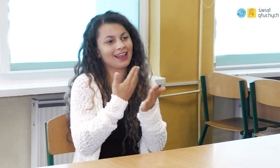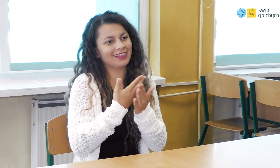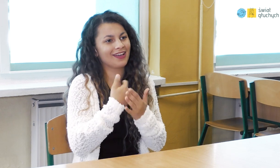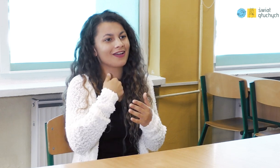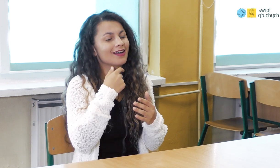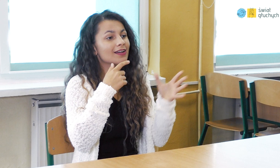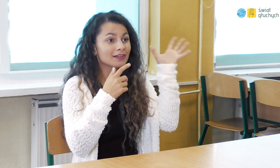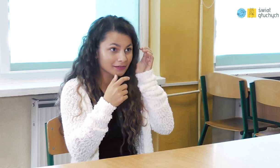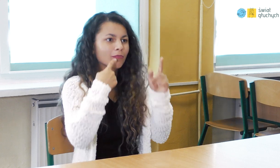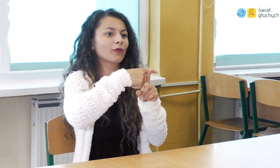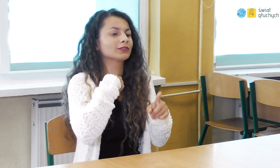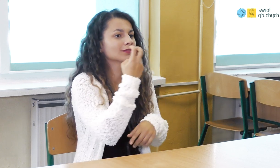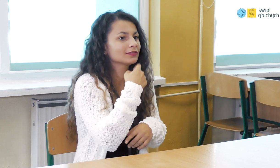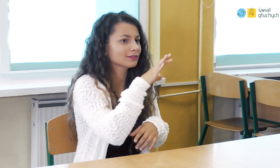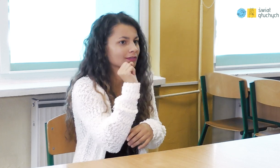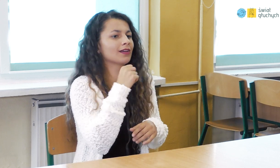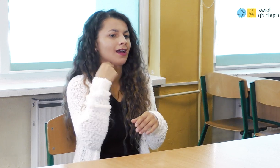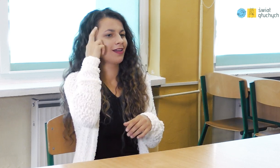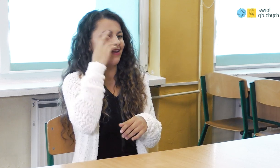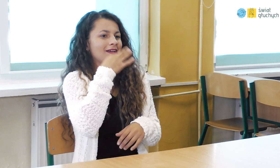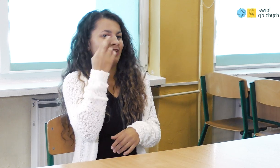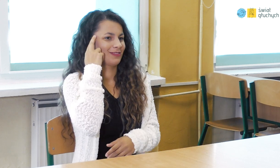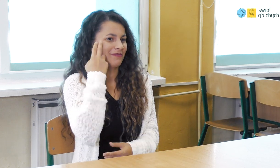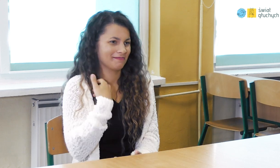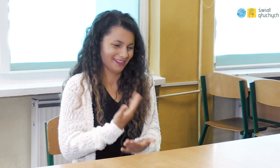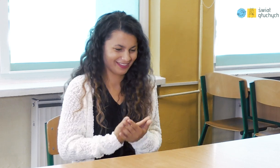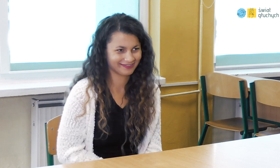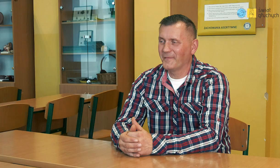Mając wiedzę oraz czytając z ust jest mi łatwiej zrozumieć osobę słyszącą.